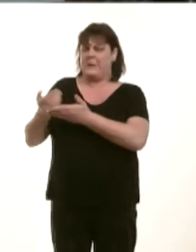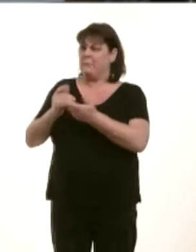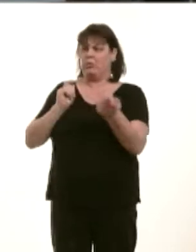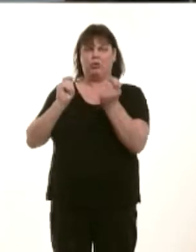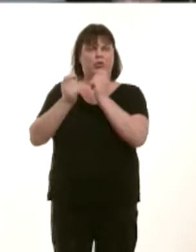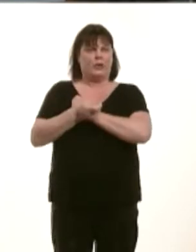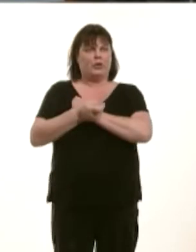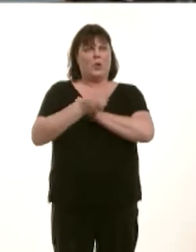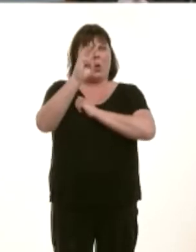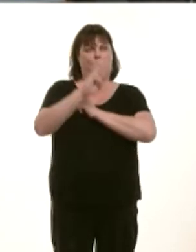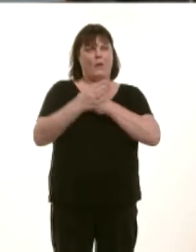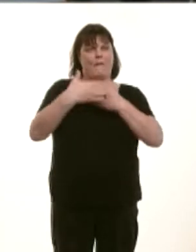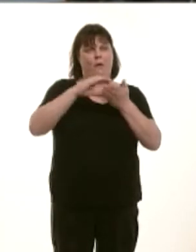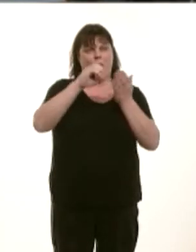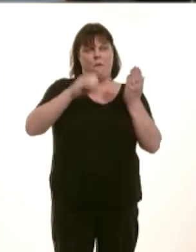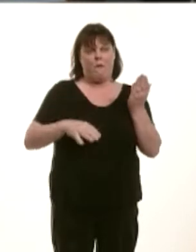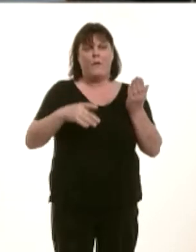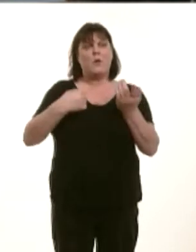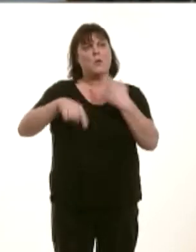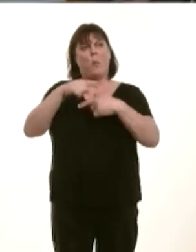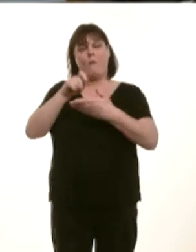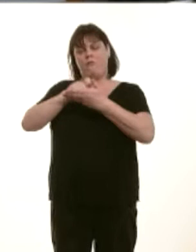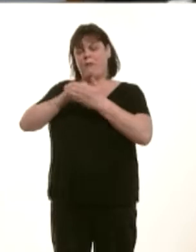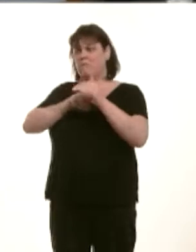codiír mater hwn. Dylai pobl, wrth gwrs, o leiaf gael y dewis.